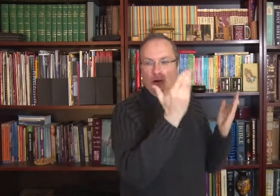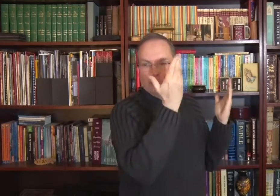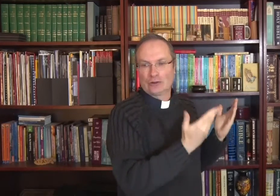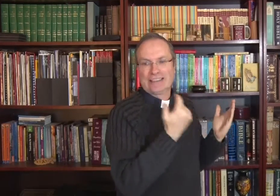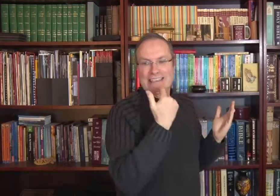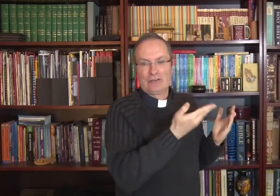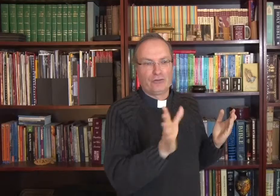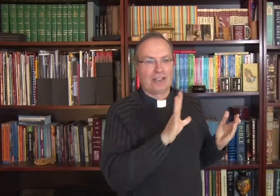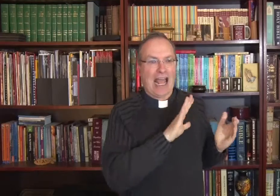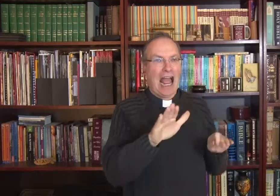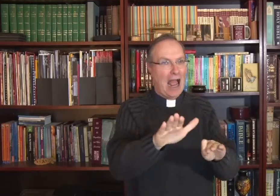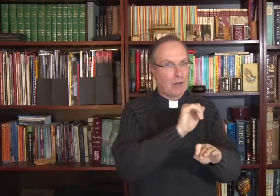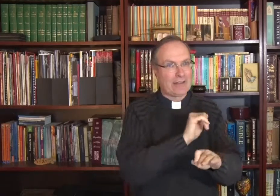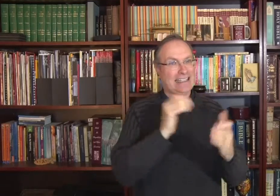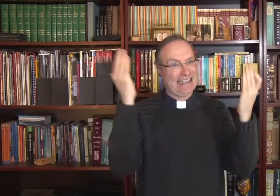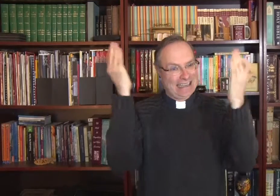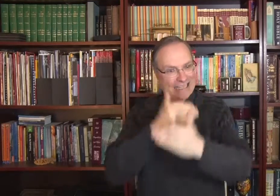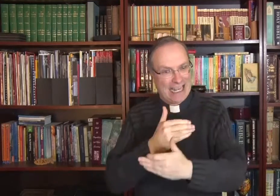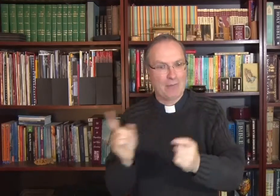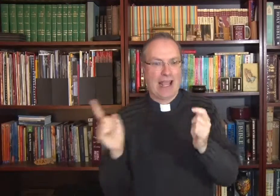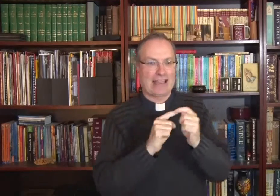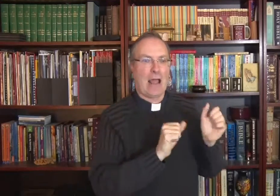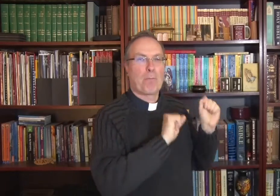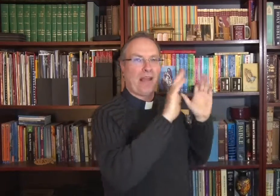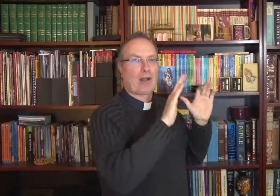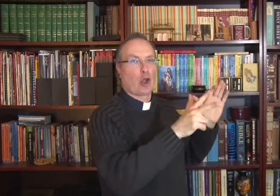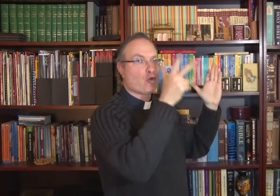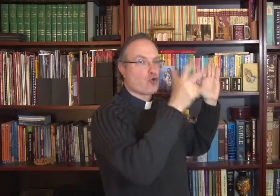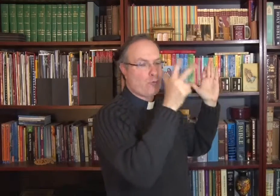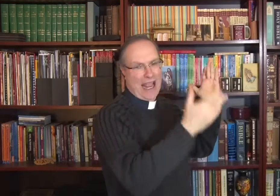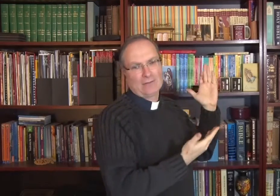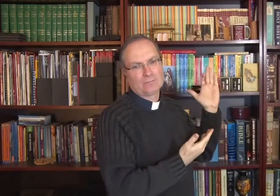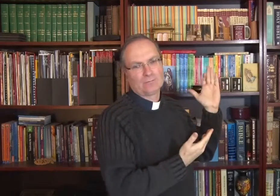de celui qui vous a appelés des ténèbres à sa merveilleuse lumière.